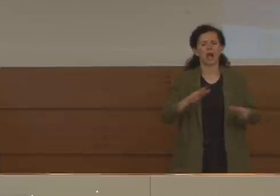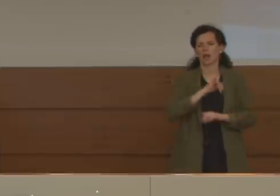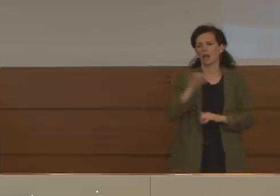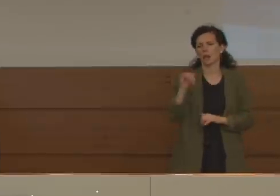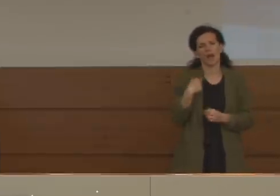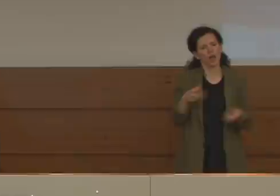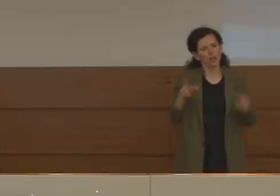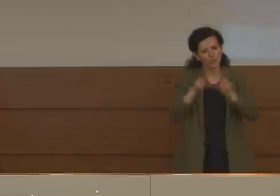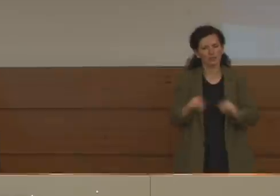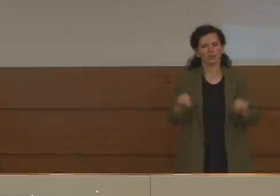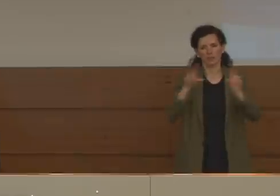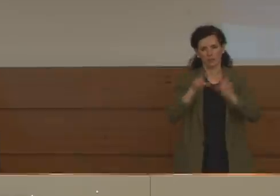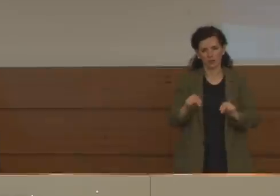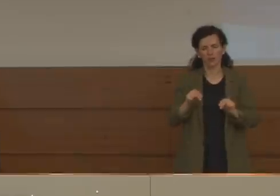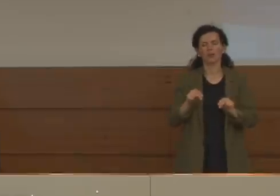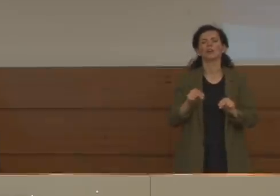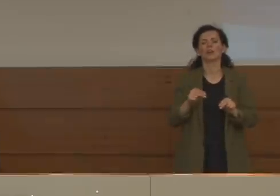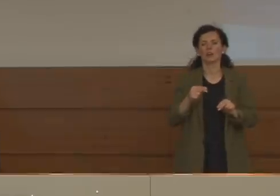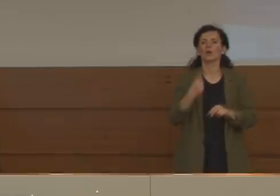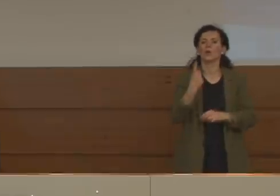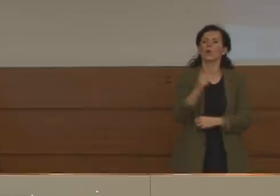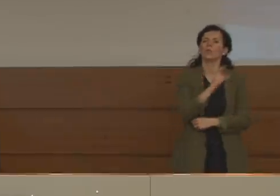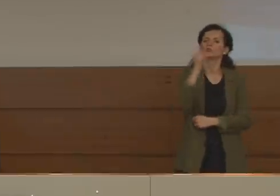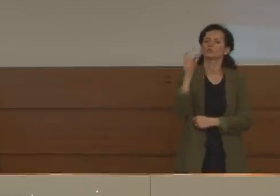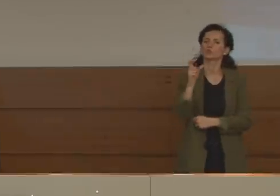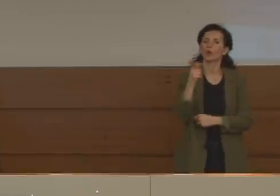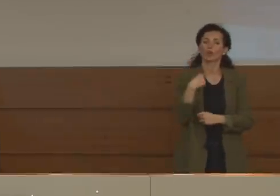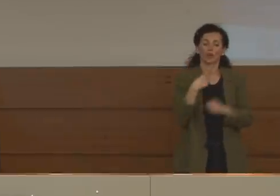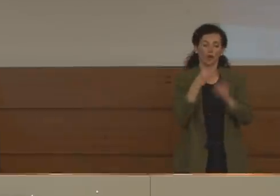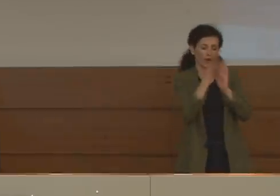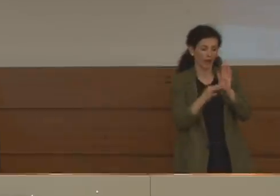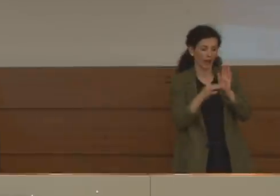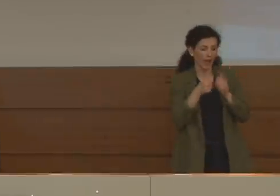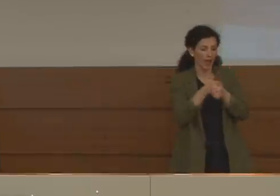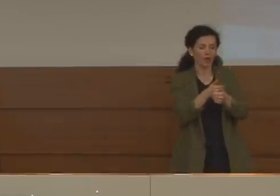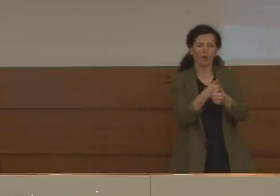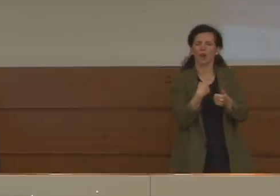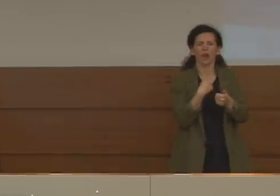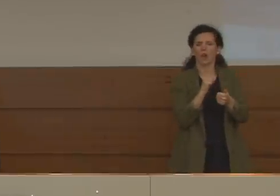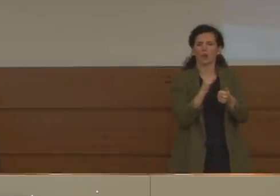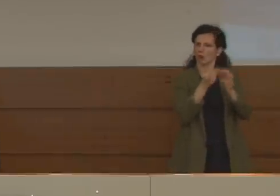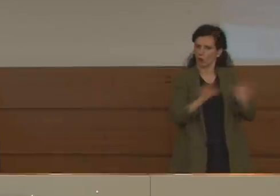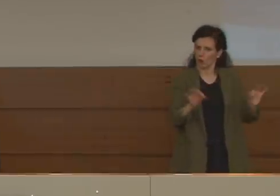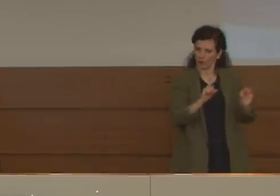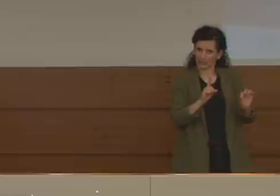cui potremo non rispettare questa regola, ma in questo periodo e per i prossimi